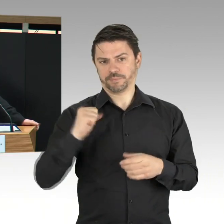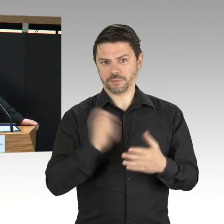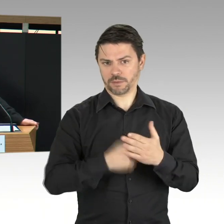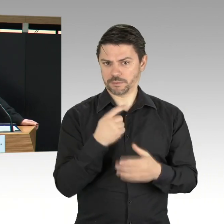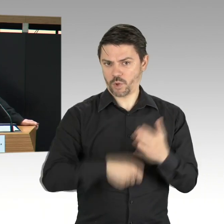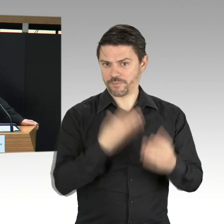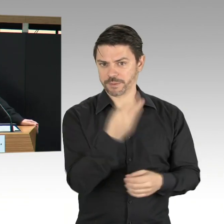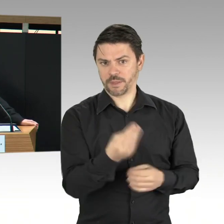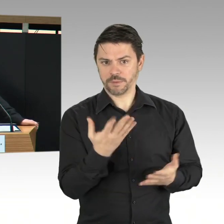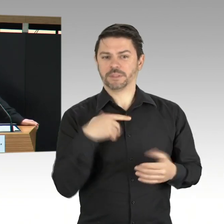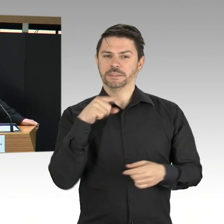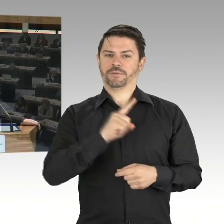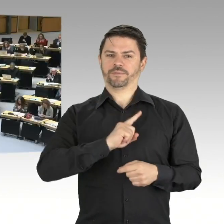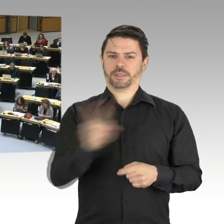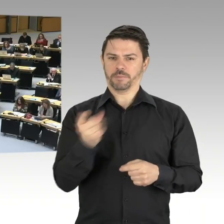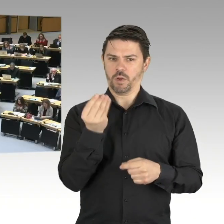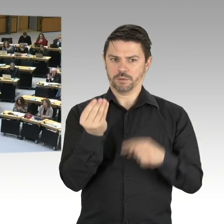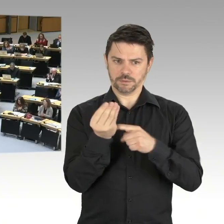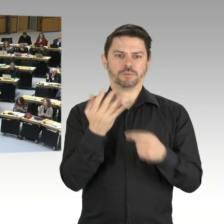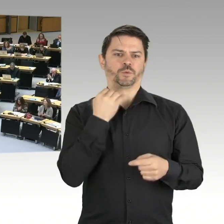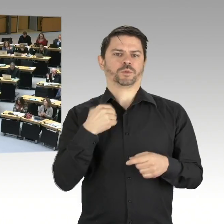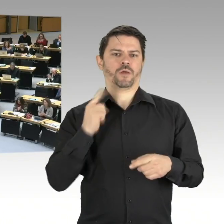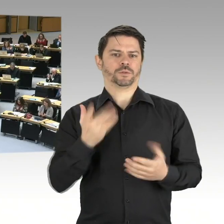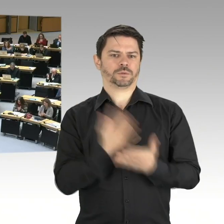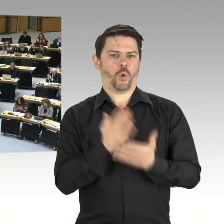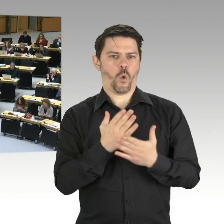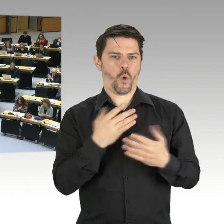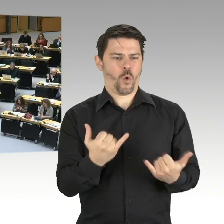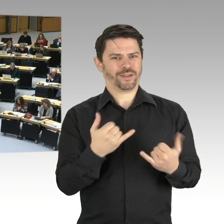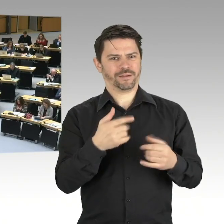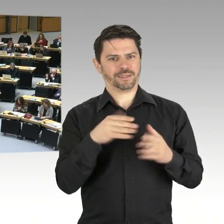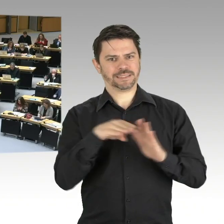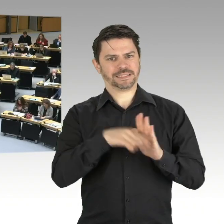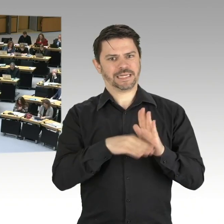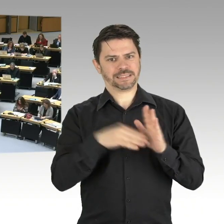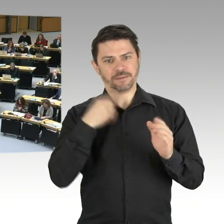(Beifall)